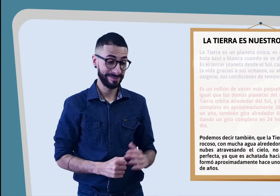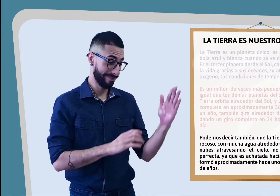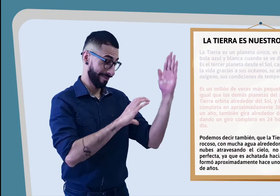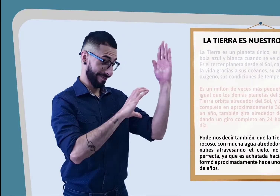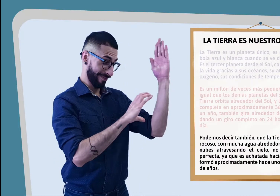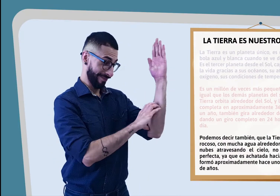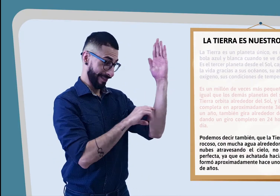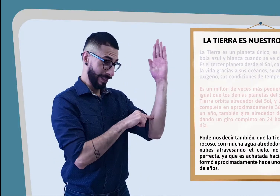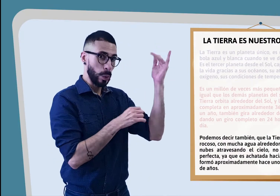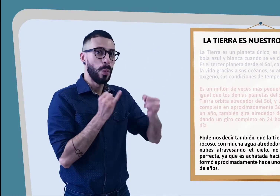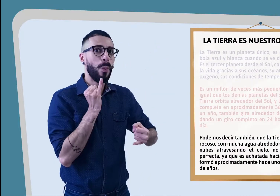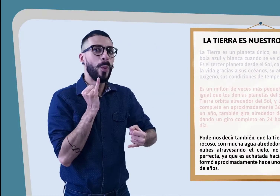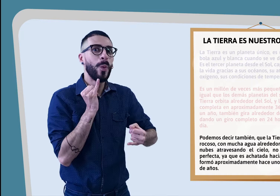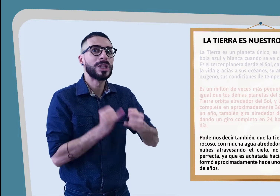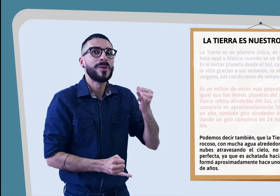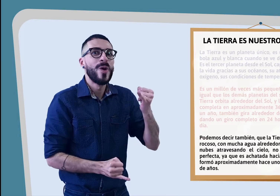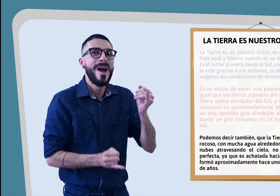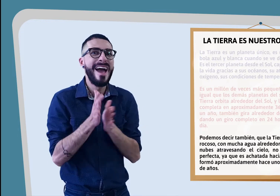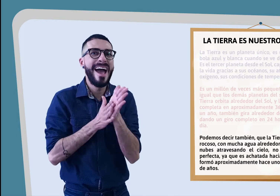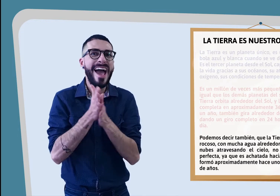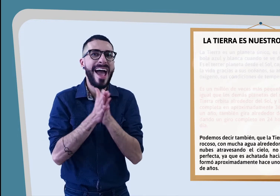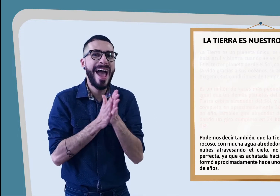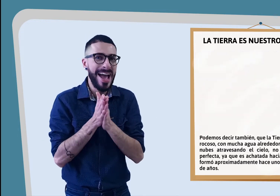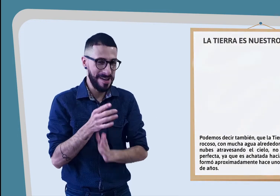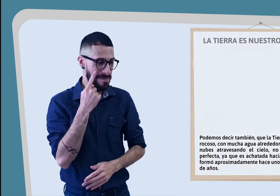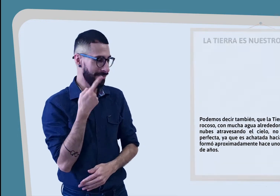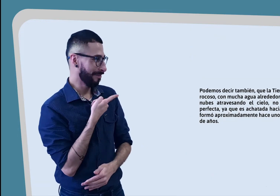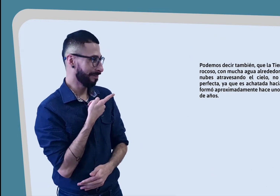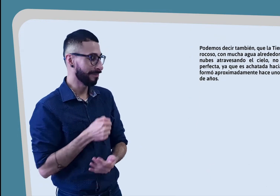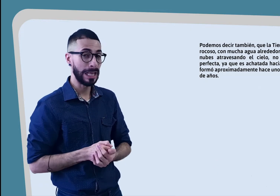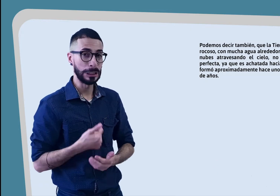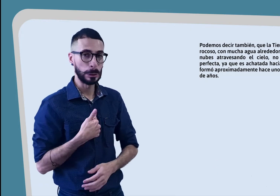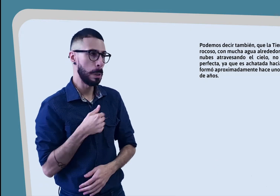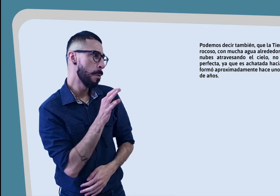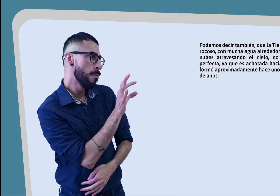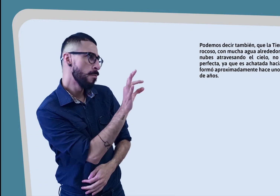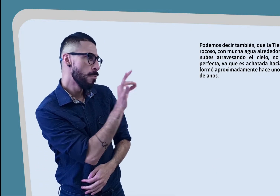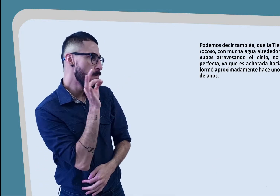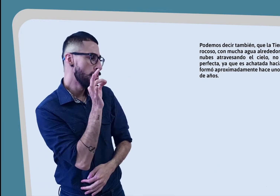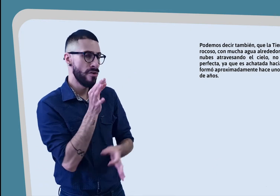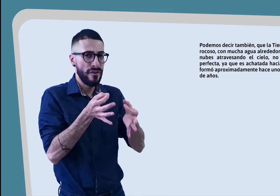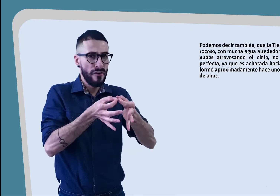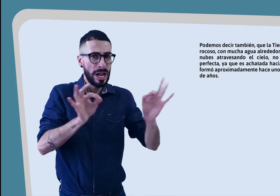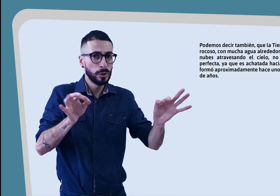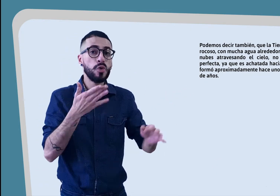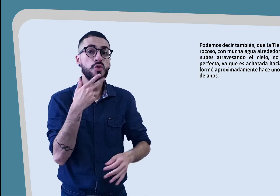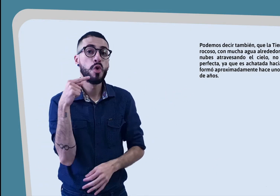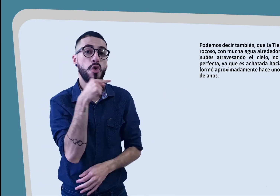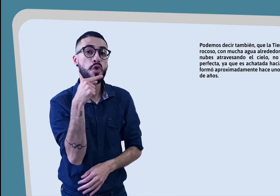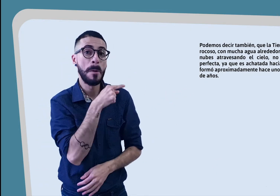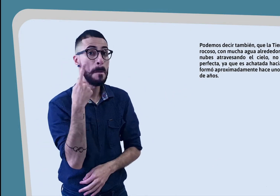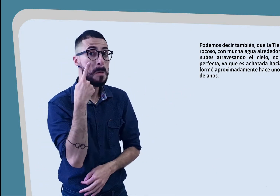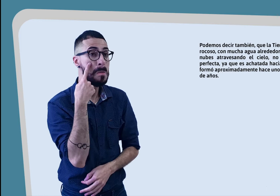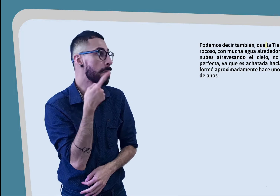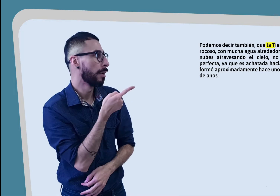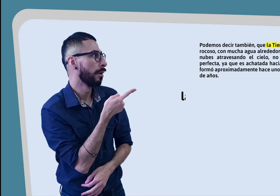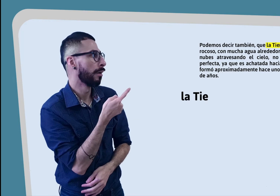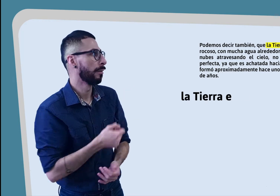Ahora el último párrafo. ¡Qué emoción! Voy a escoger esta frase de color rojo.